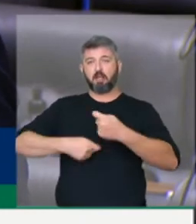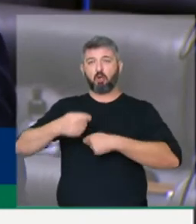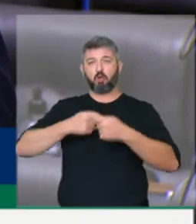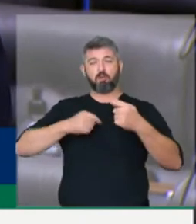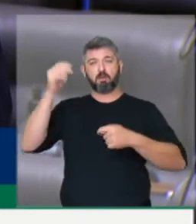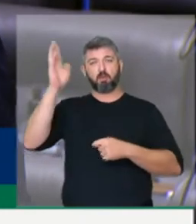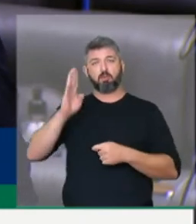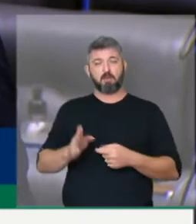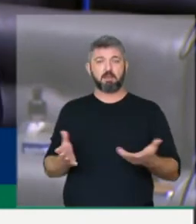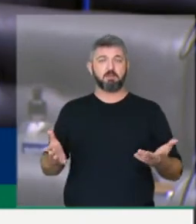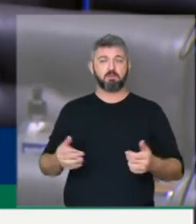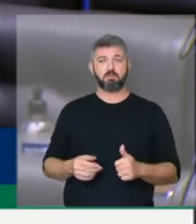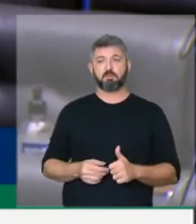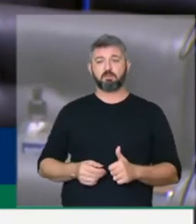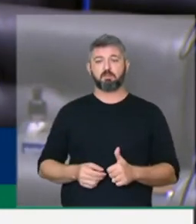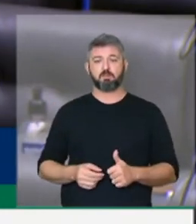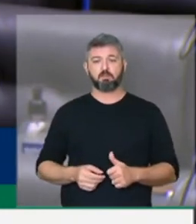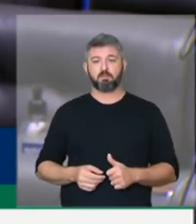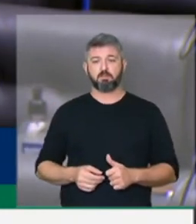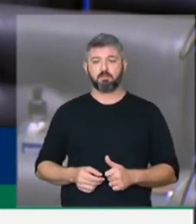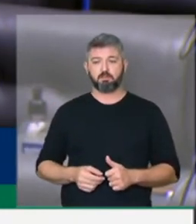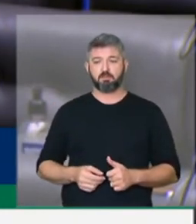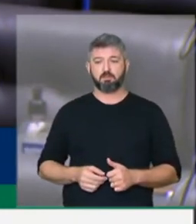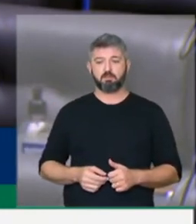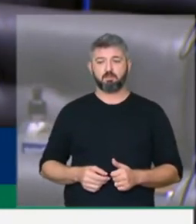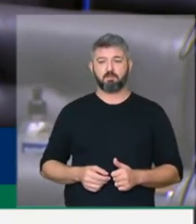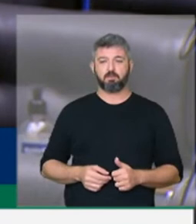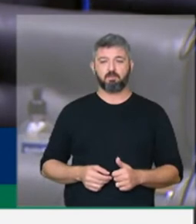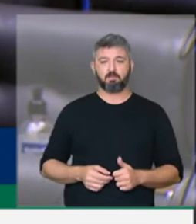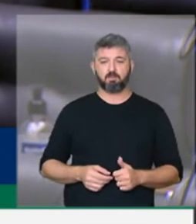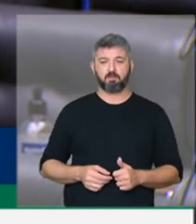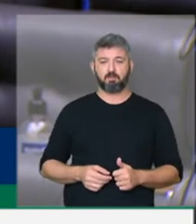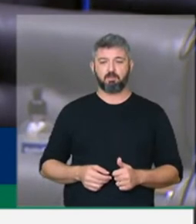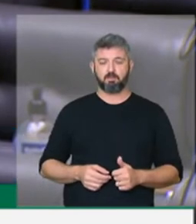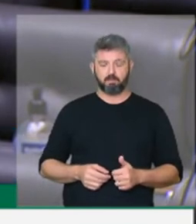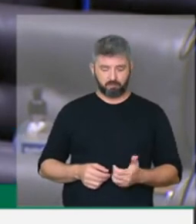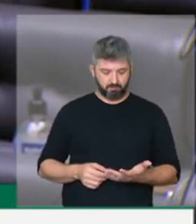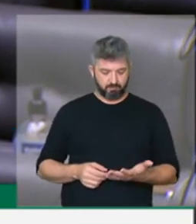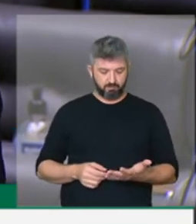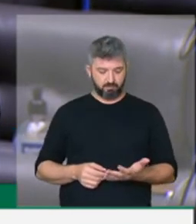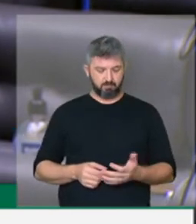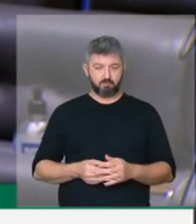VAI SE DAR A AGENDA ECONÔMICA DO PARLAMENTO-- [INTERRUPÇÃO NO ÁUDIO] [PRESIDENTE]: PARA CONCLUIR, DEPUTADO.